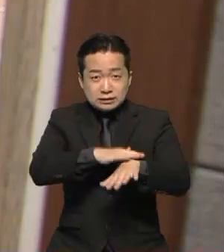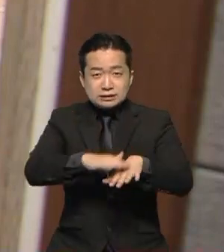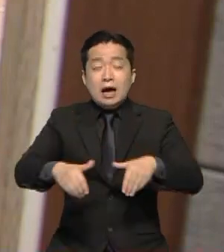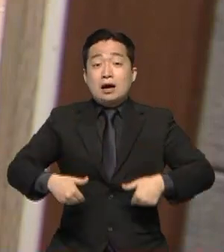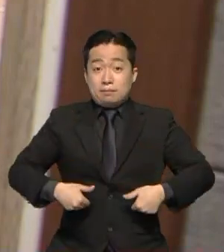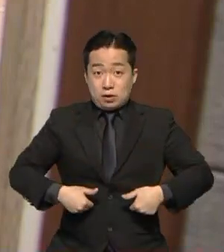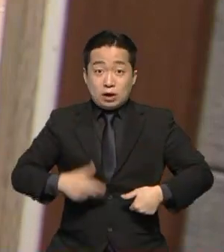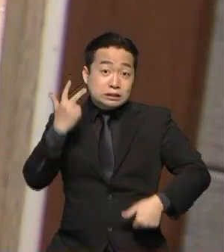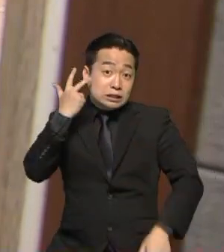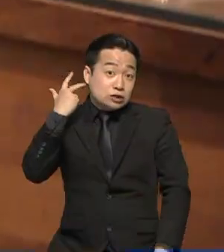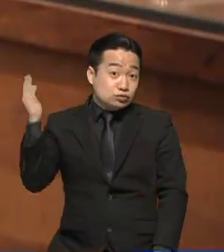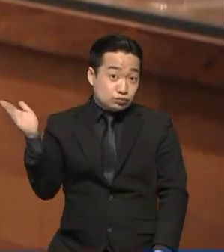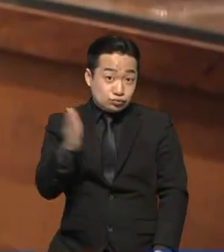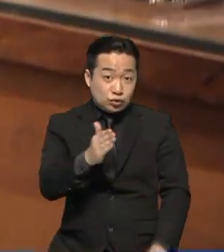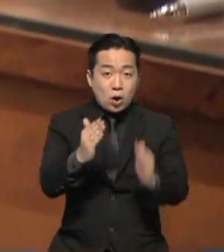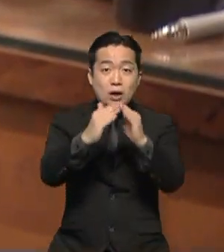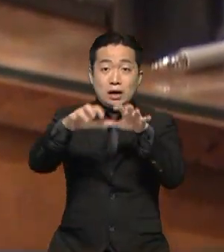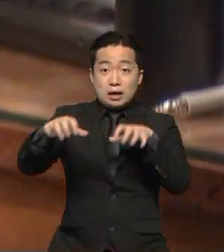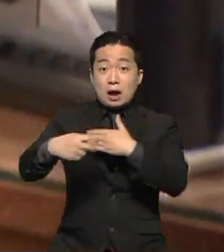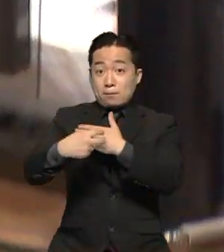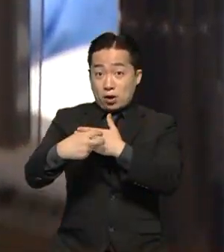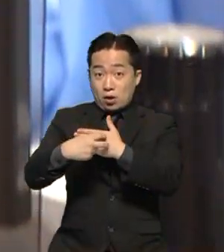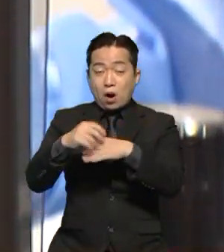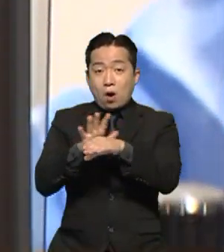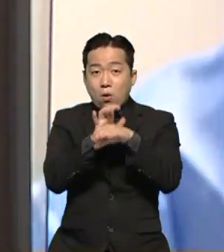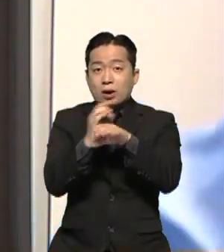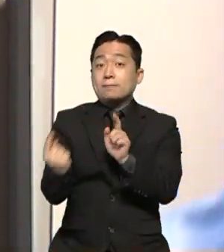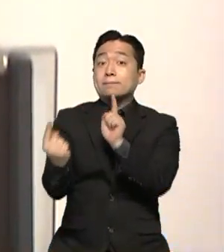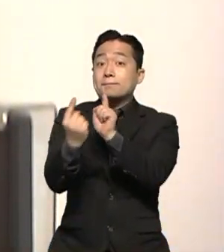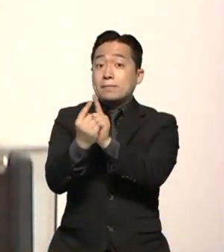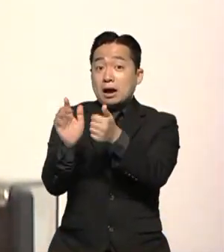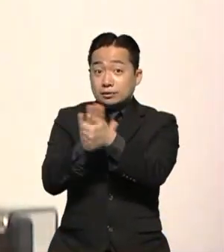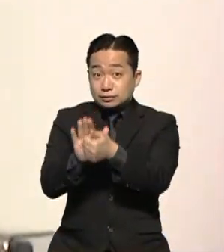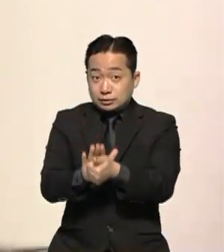지난주부터는 동네 병의원의 코로나 환자 대면 진료도 차례로 확대되고 있습니다.